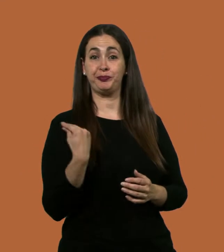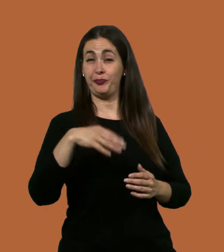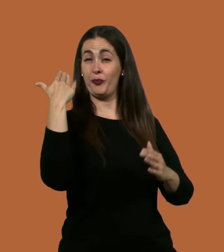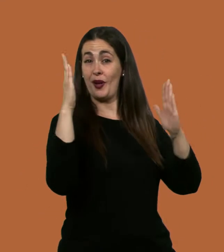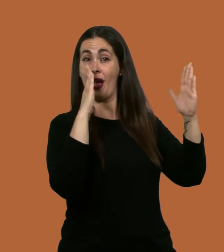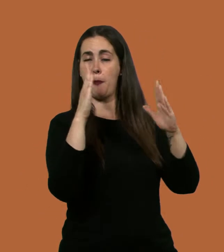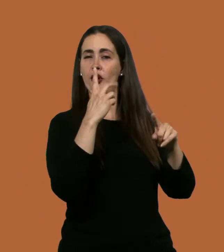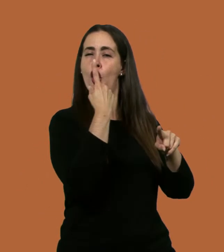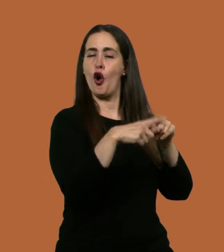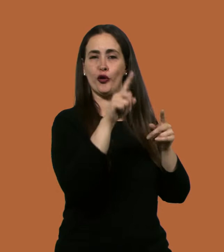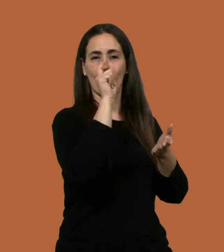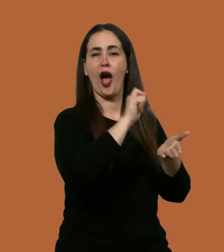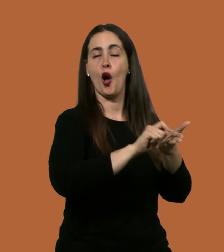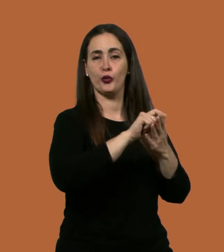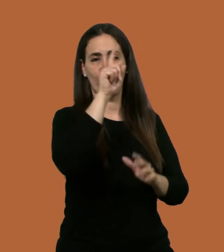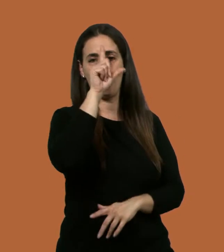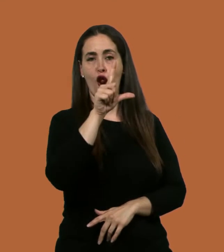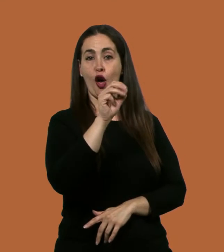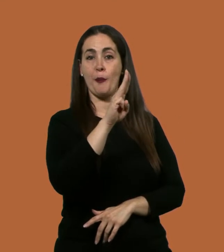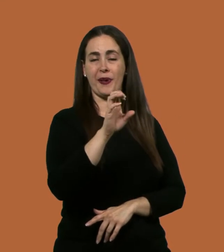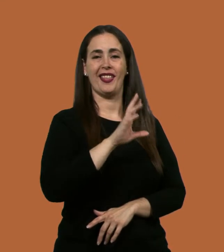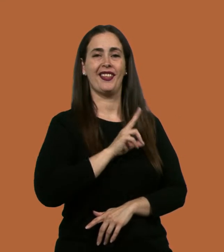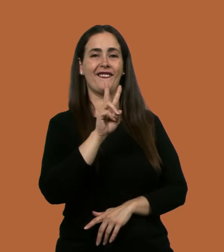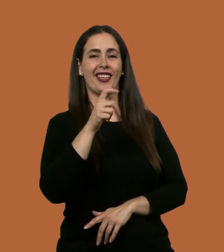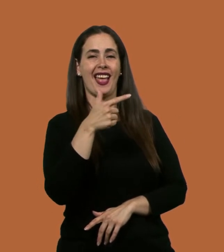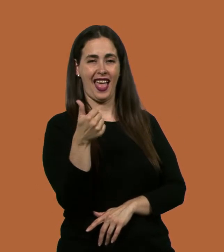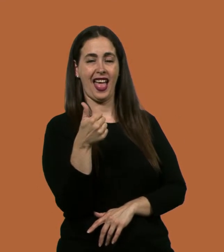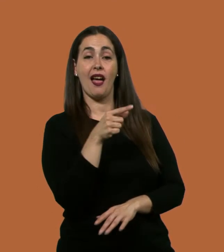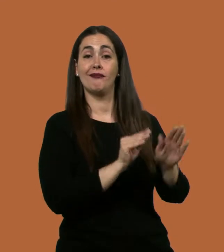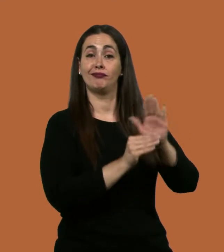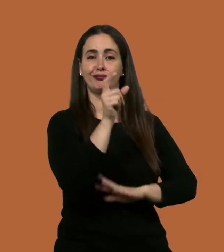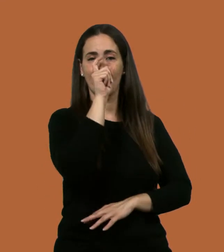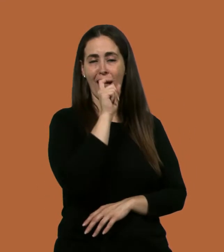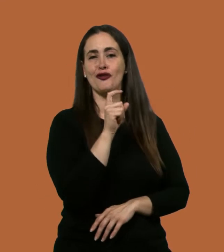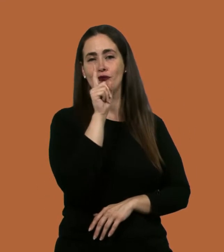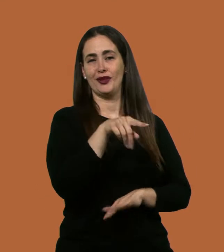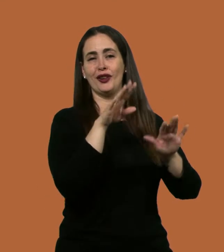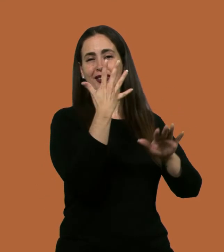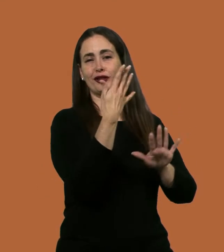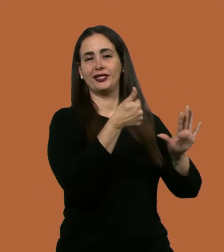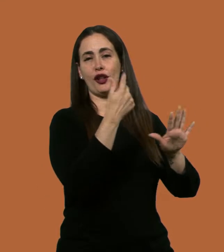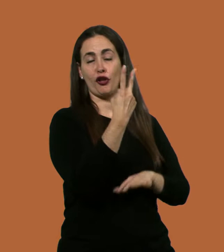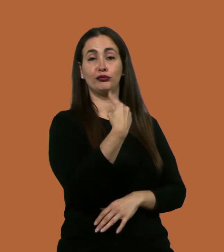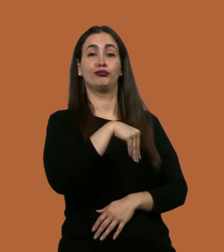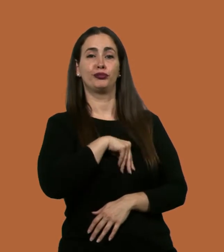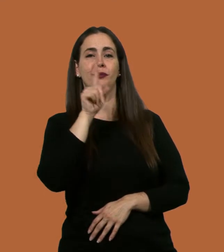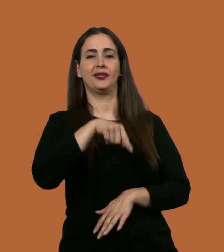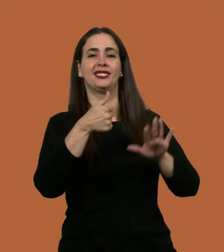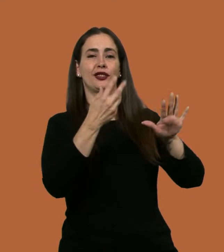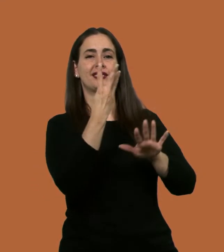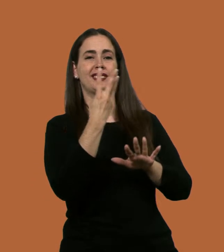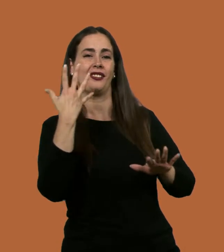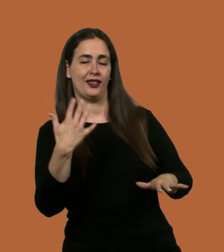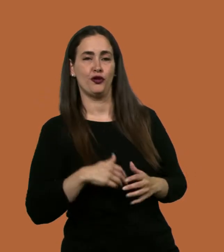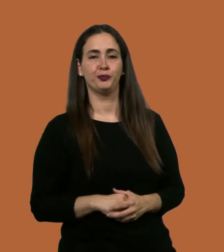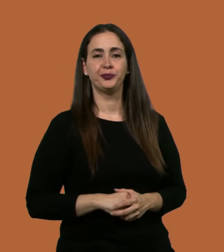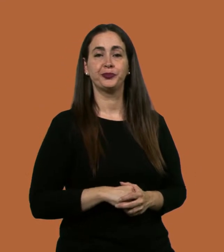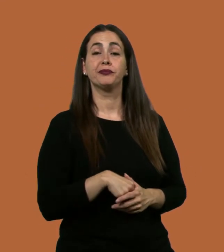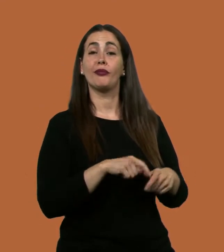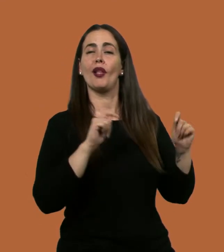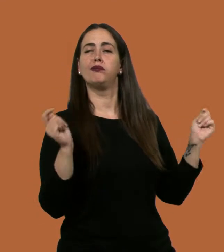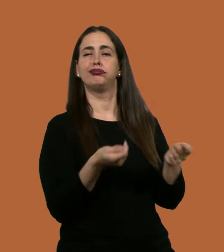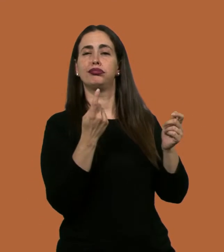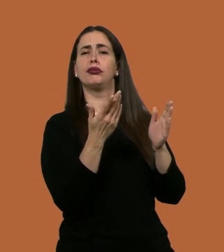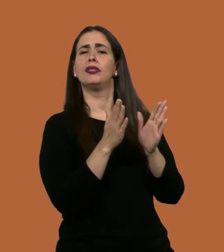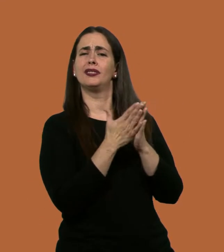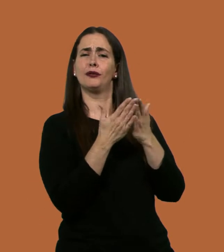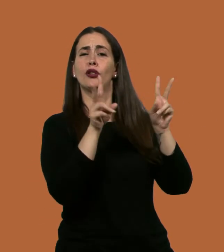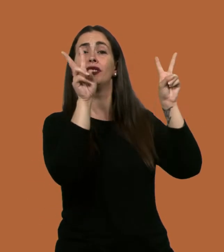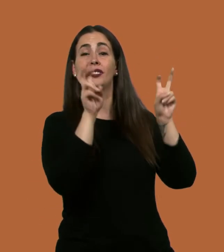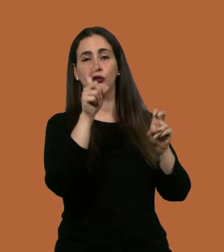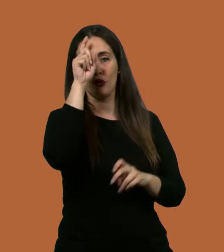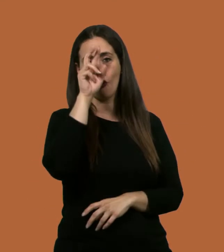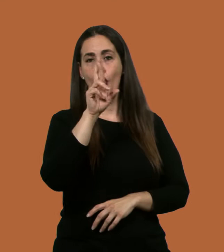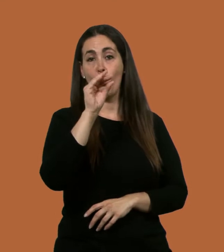Per la mateixa època Lope de Vega (1562-1635) publica Roque Dinarte,